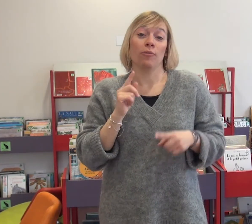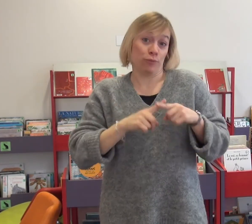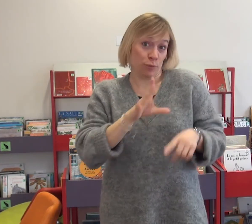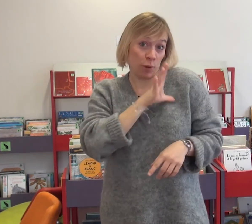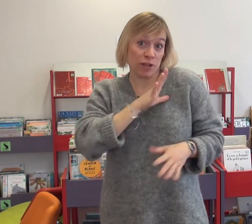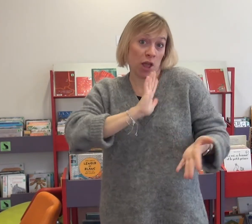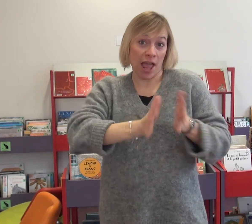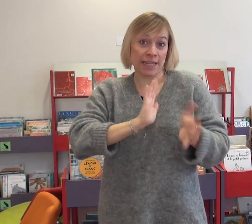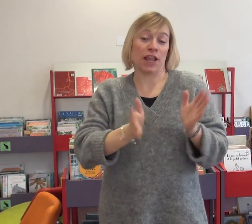plus professeure de LSF.